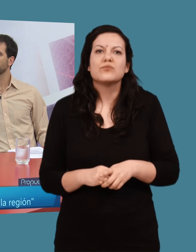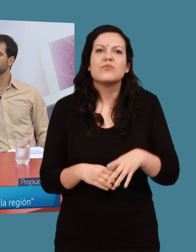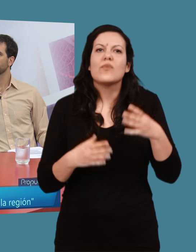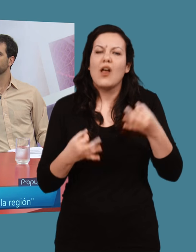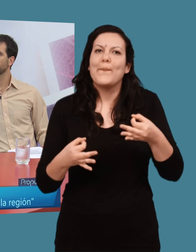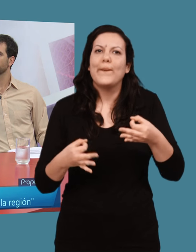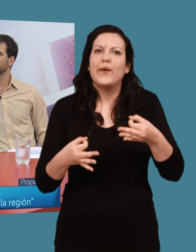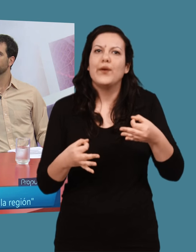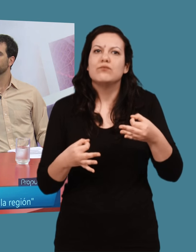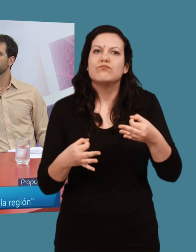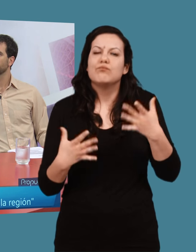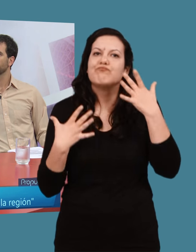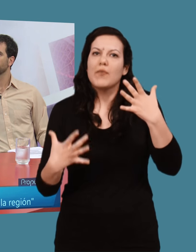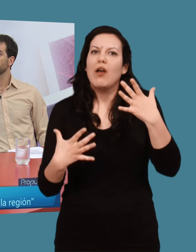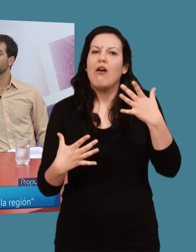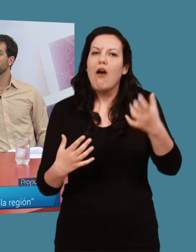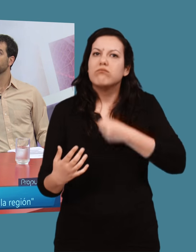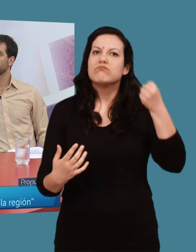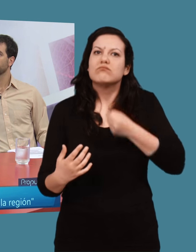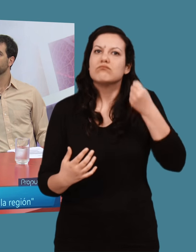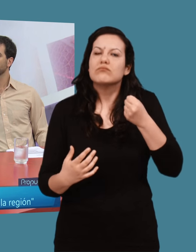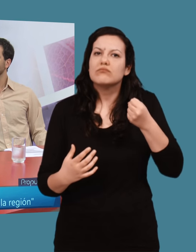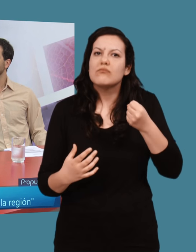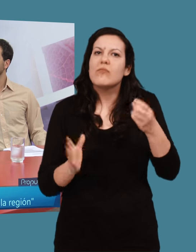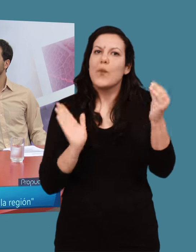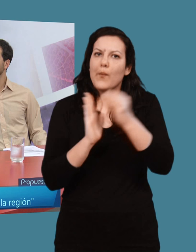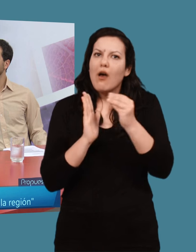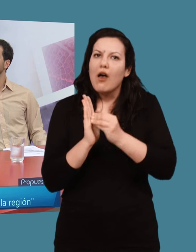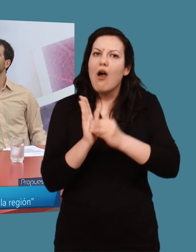Que realmente tuvieron a un impacto altísimo, en cuanto al crecimiento de la matrícula y